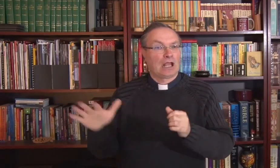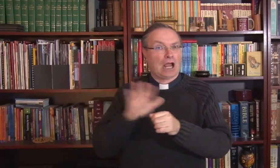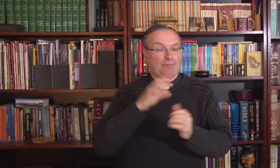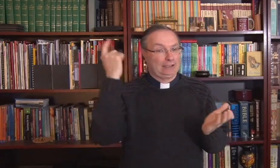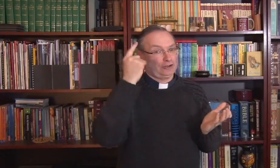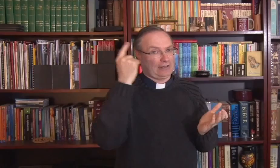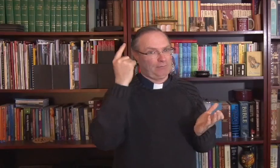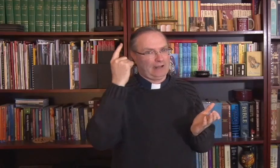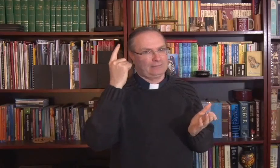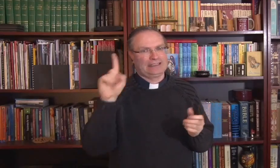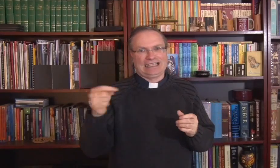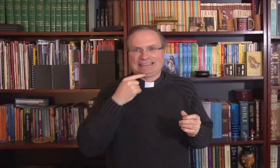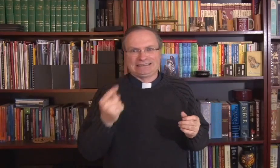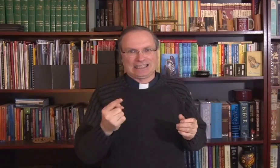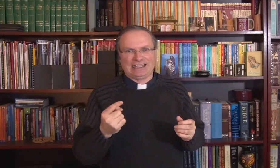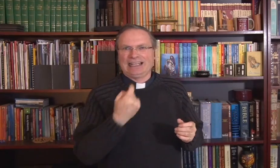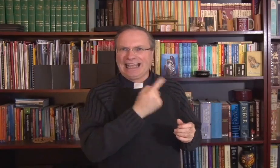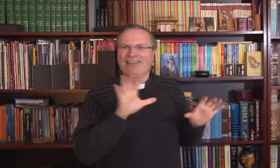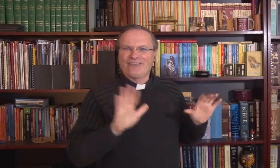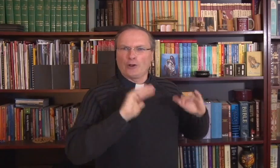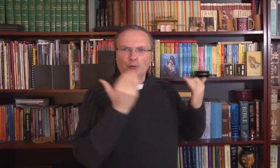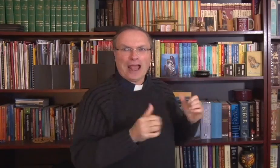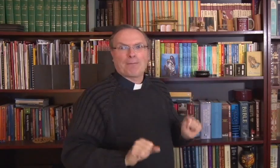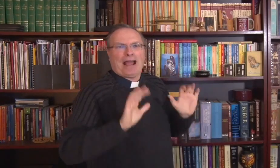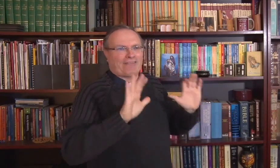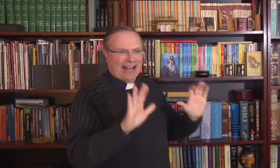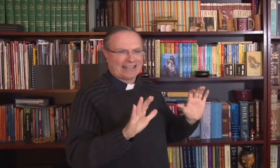Remplis d’étonnement, ils disaient: «Il fait tout à merveille;